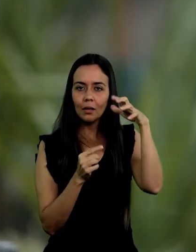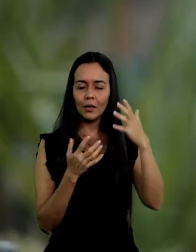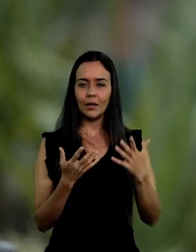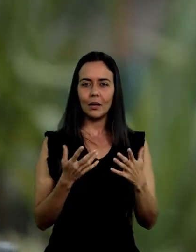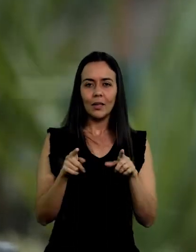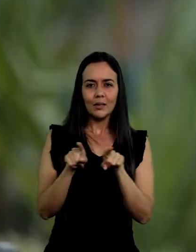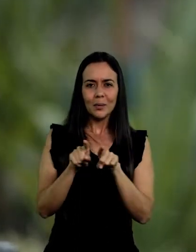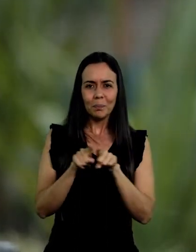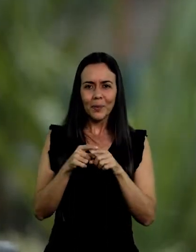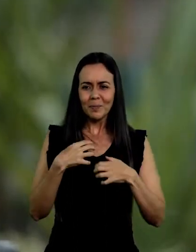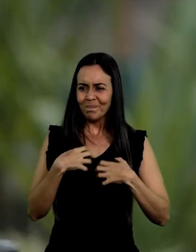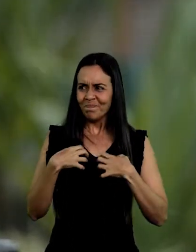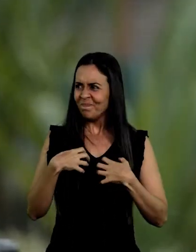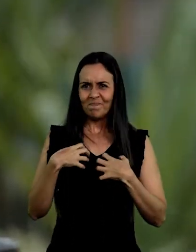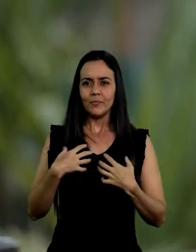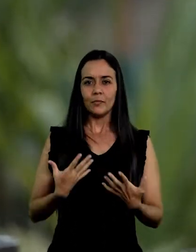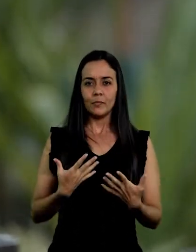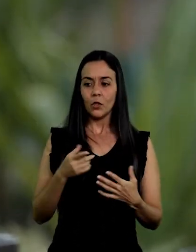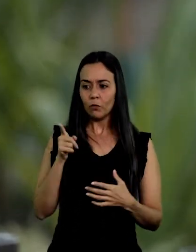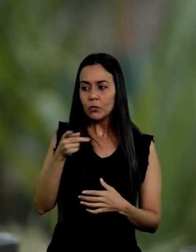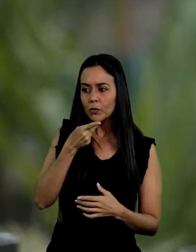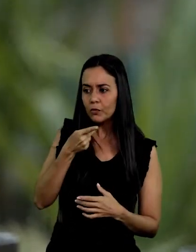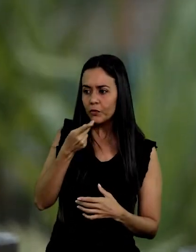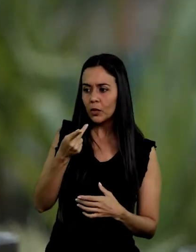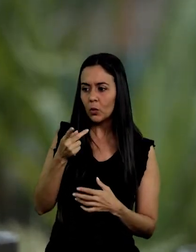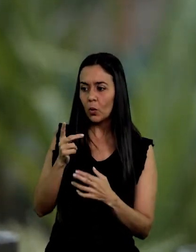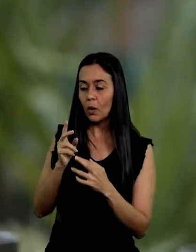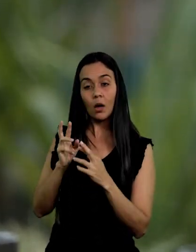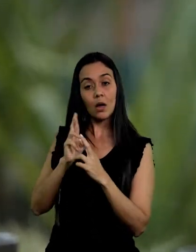Outra coisa que você falou que é muito importante: a mudança das relações.